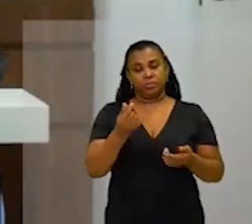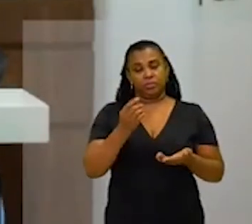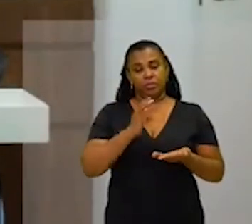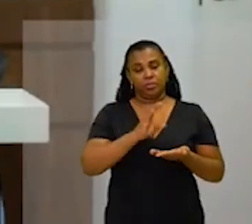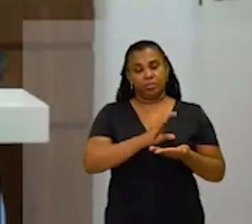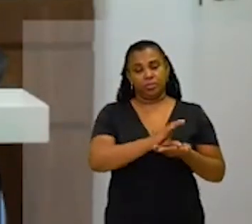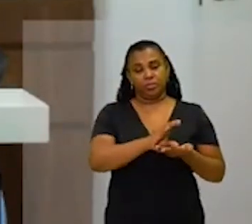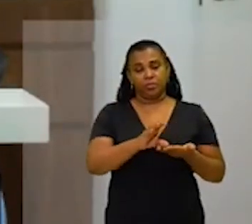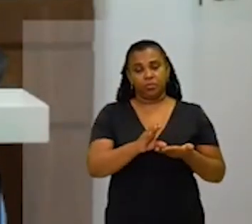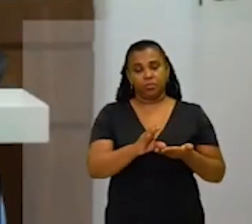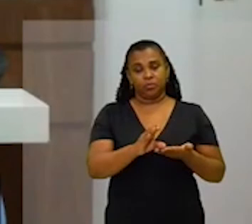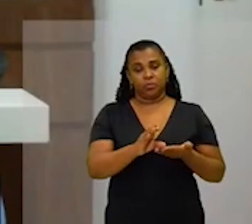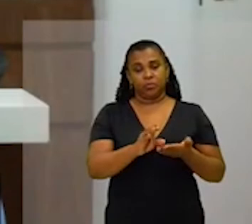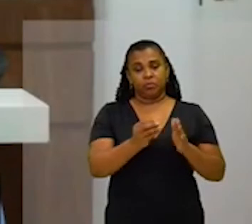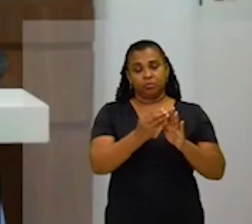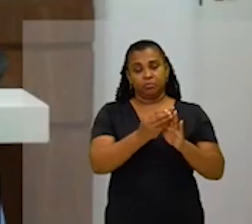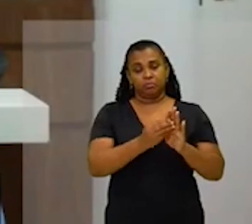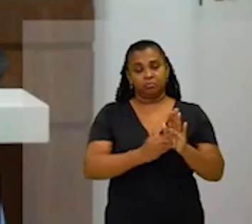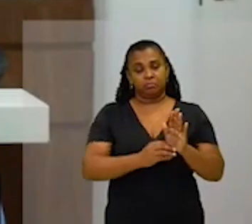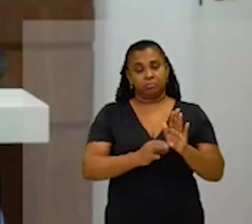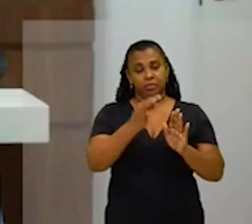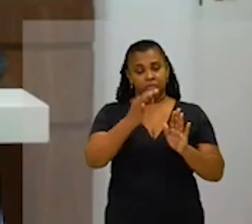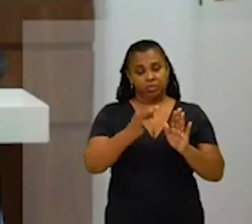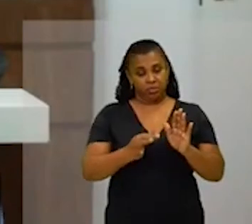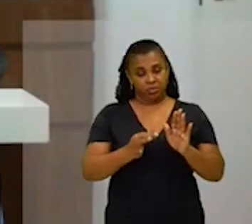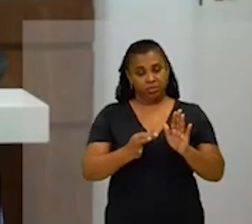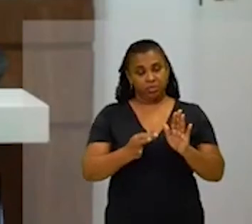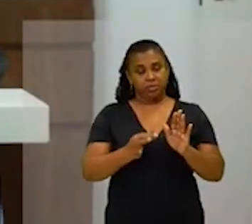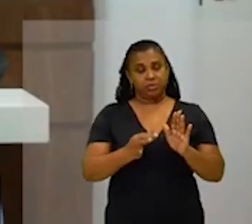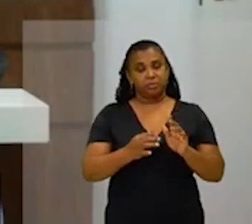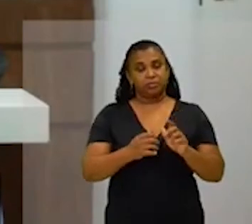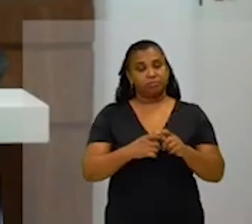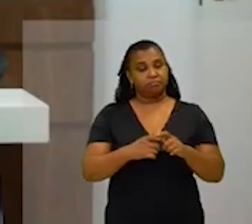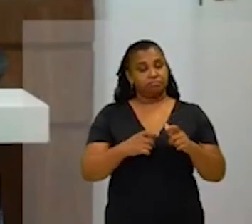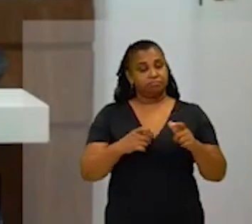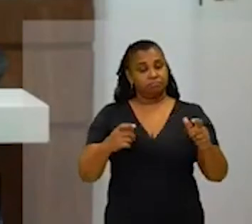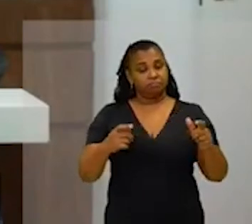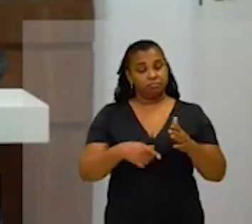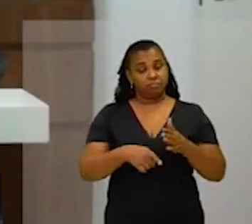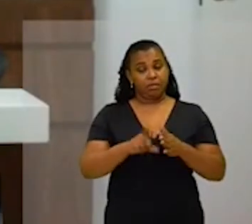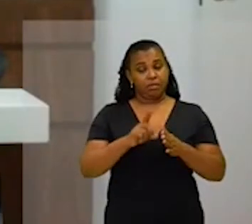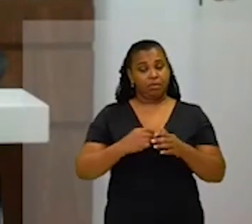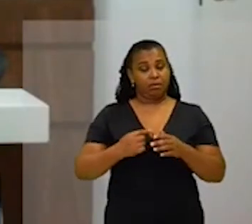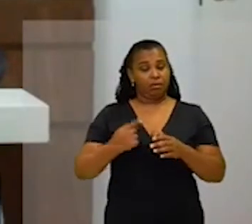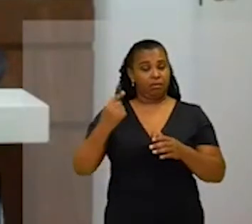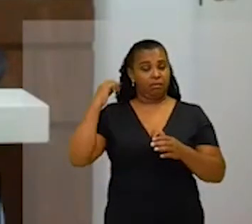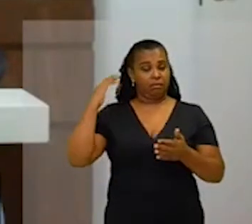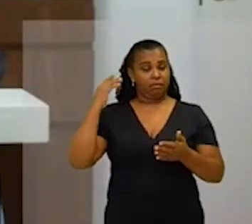a impressão que mais expressivos muito maiores do que aqueles historicamente observados para